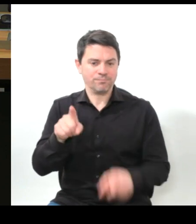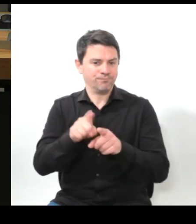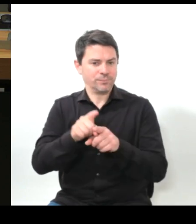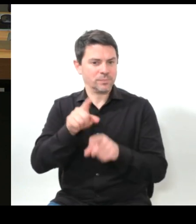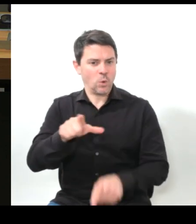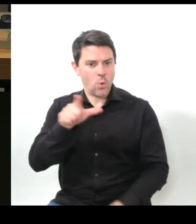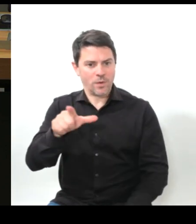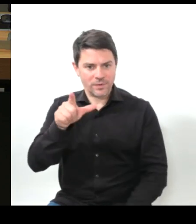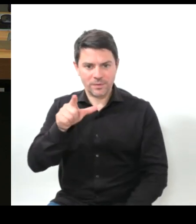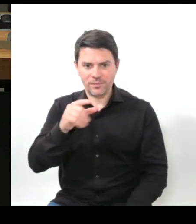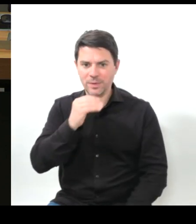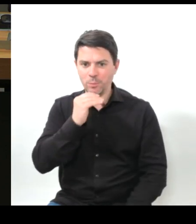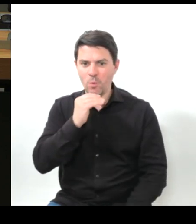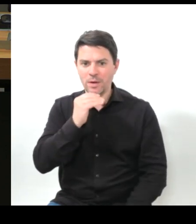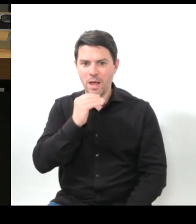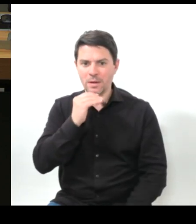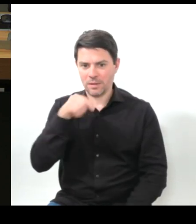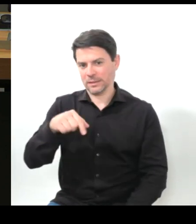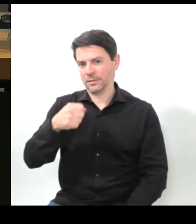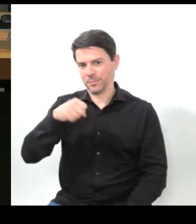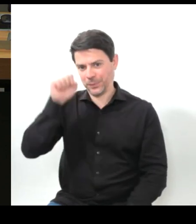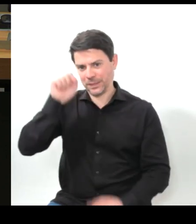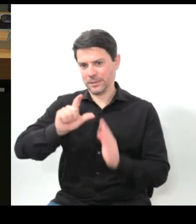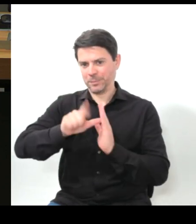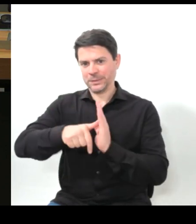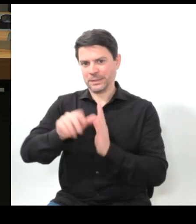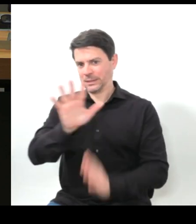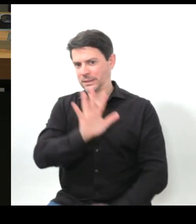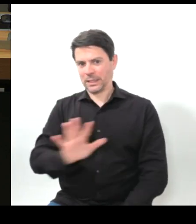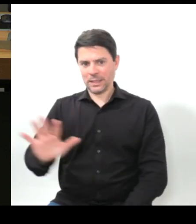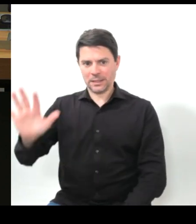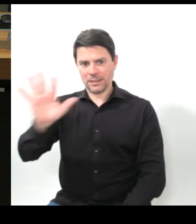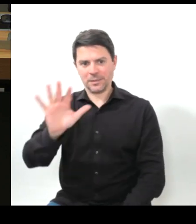die sie beim letzten Mal getroffen haben, so ist natürlich auch nicht unwahrscheinlich, wenn